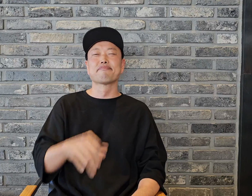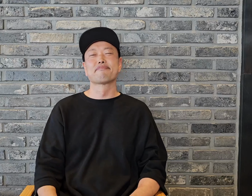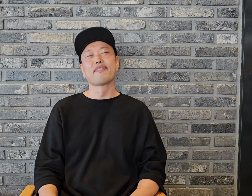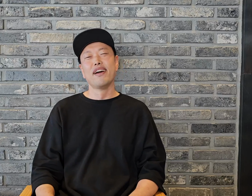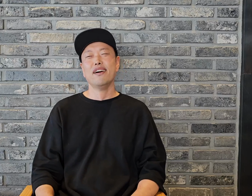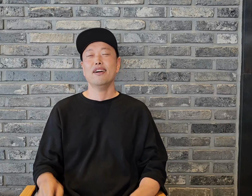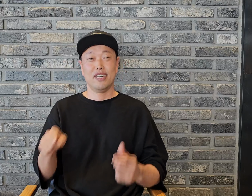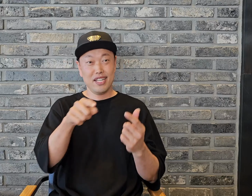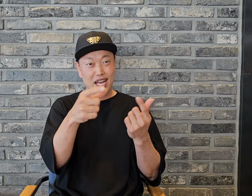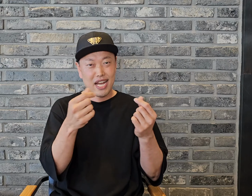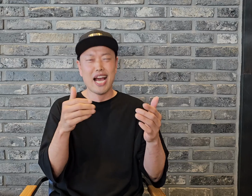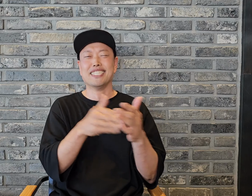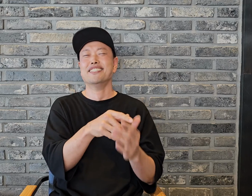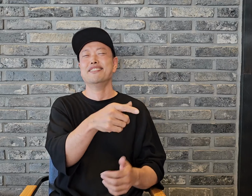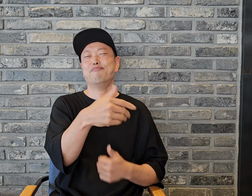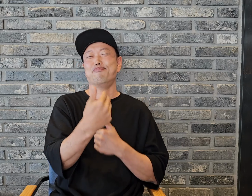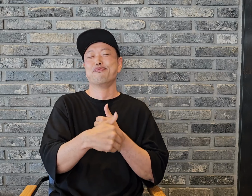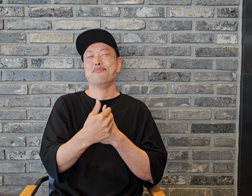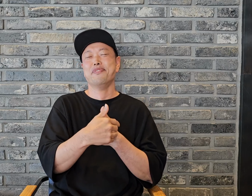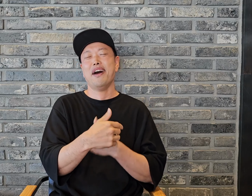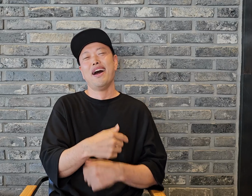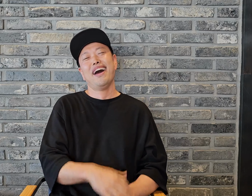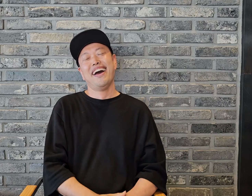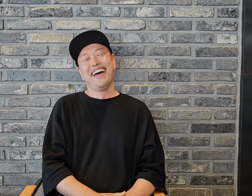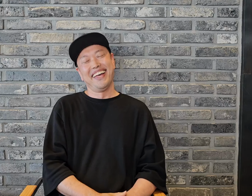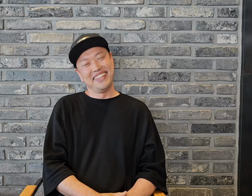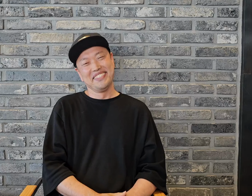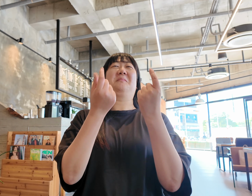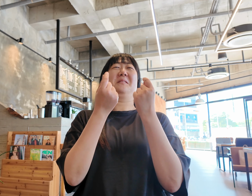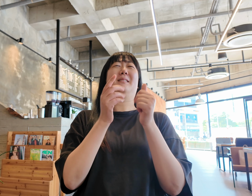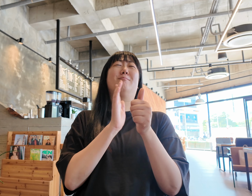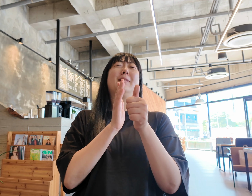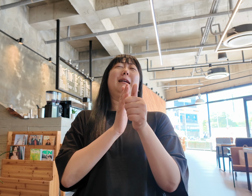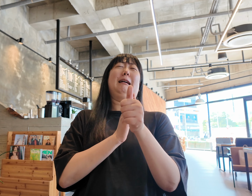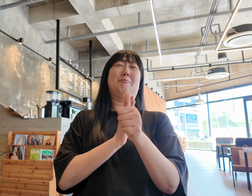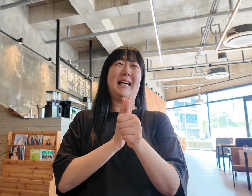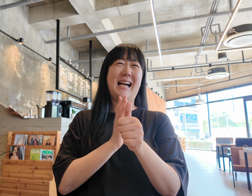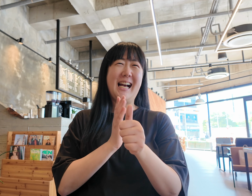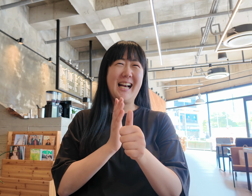Hamonthly también me ha estado pidiendo que haga esto hasta ahora jaja. Por favor :)